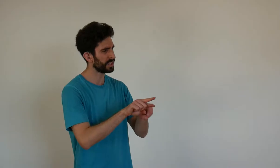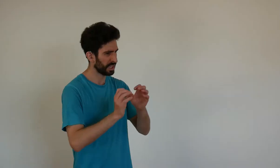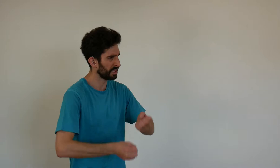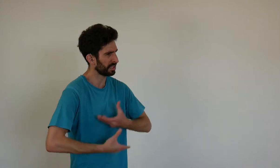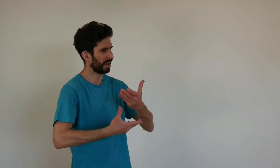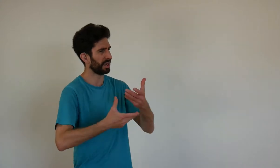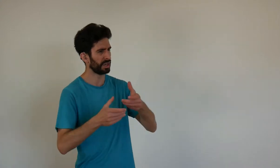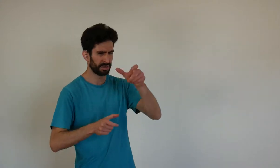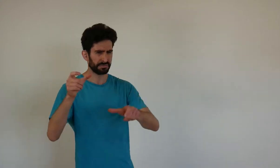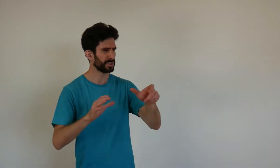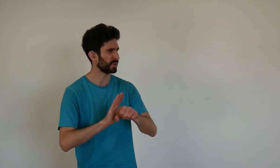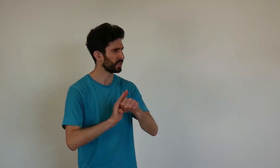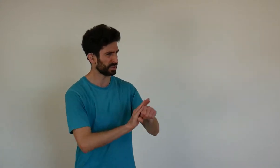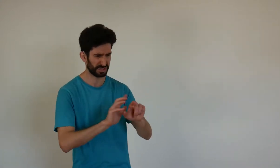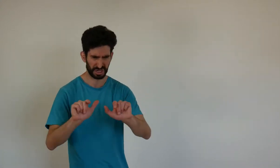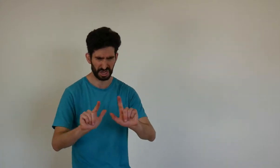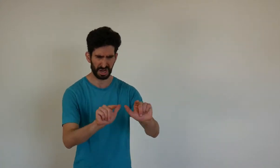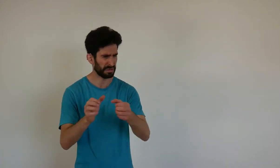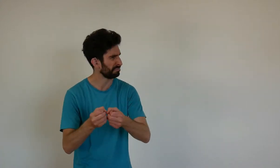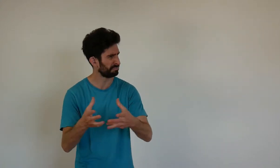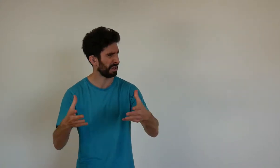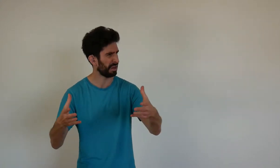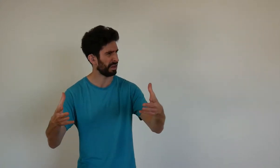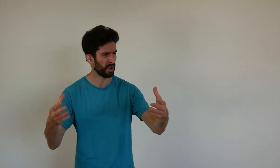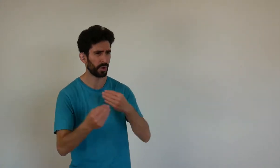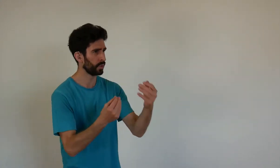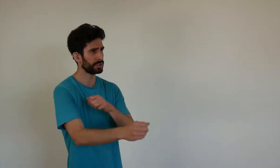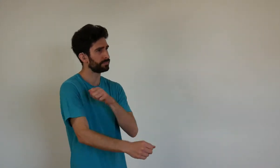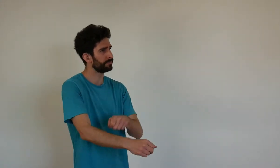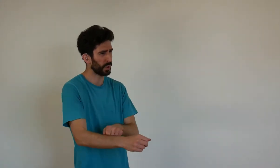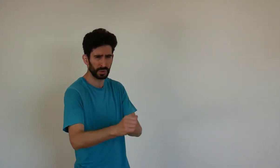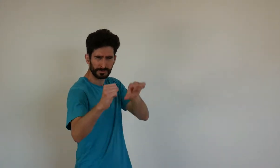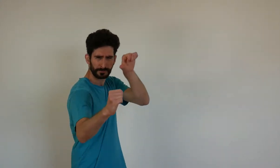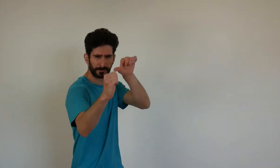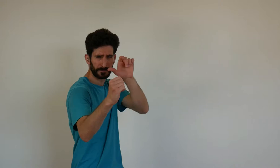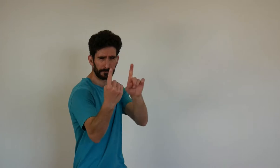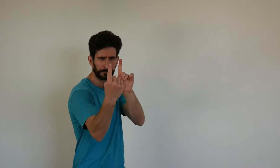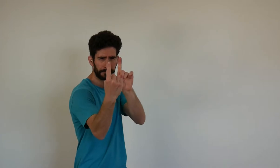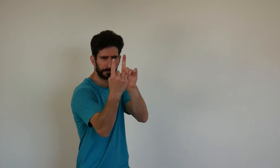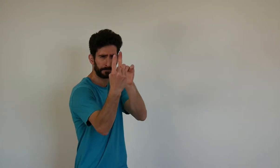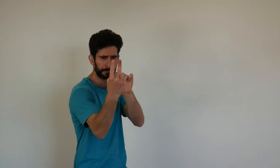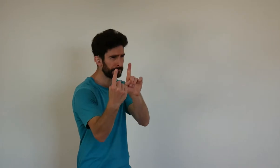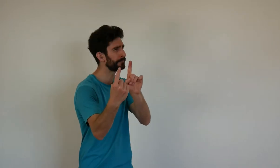Aussi, dans l'art, il y a plein de gauchers. Dans les sports d'opposition